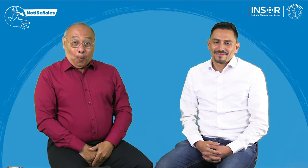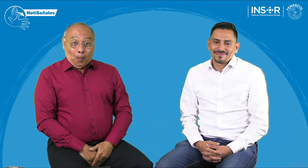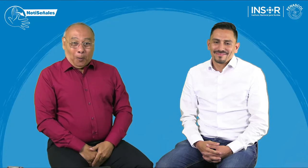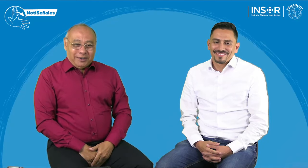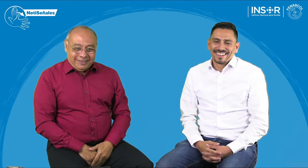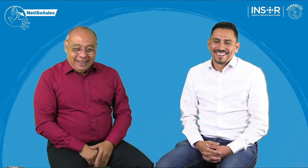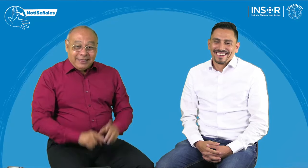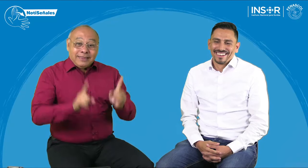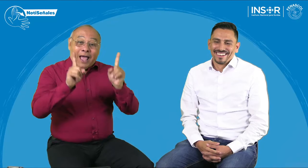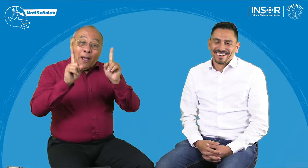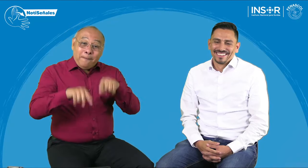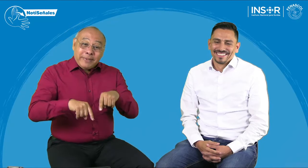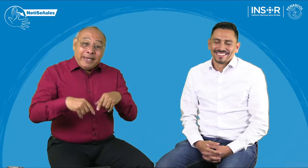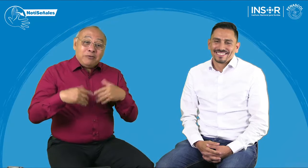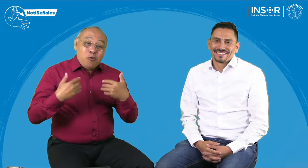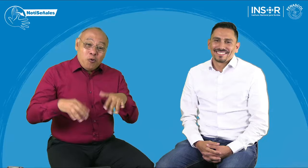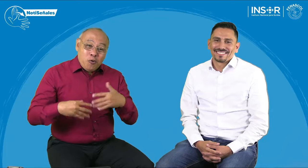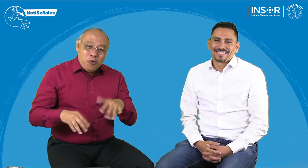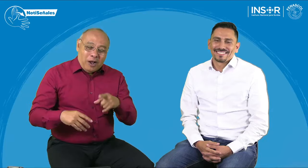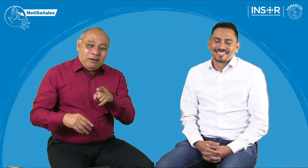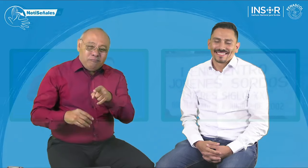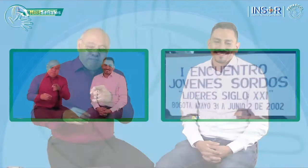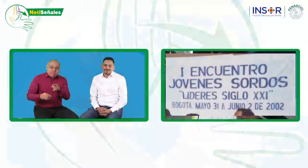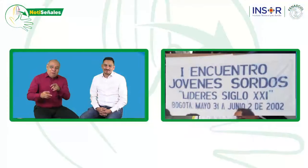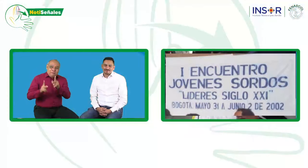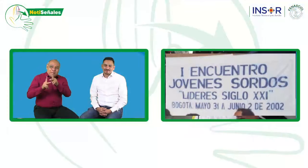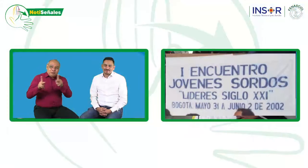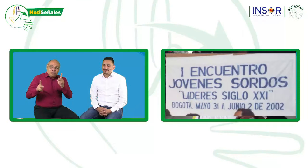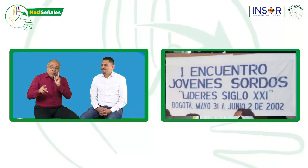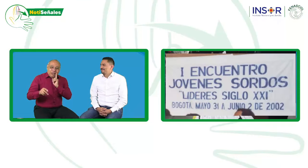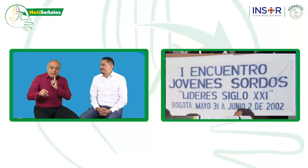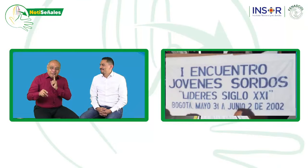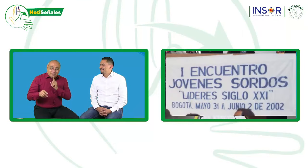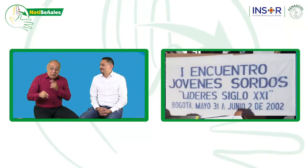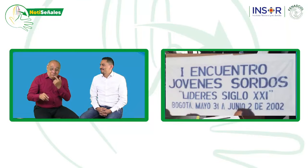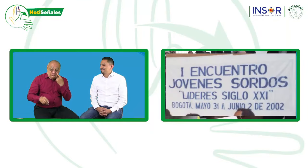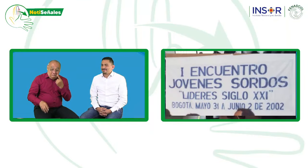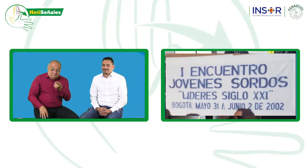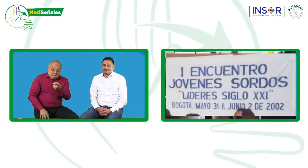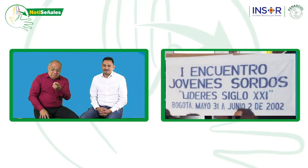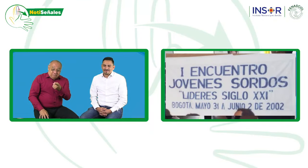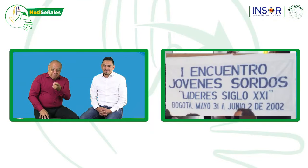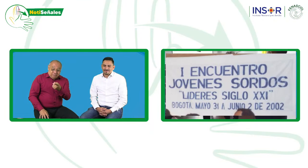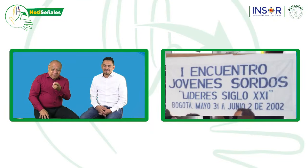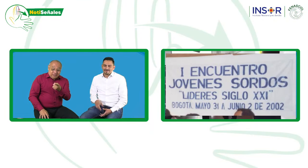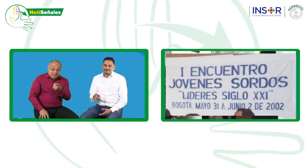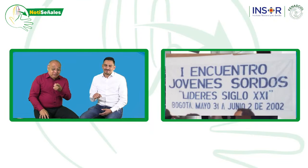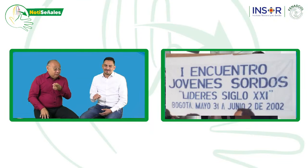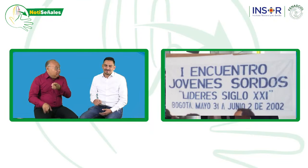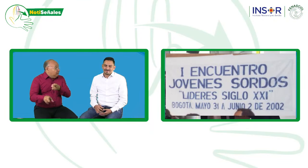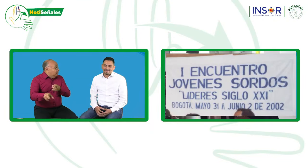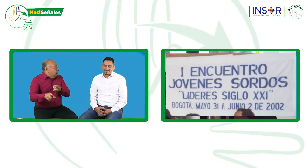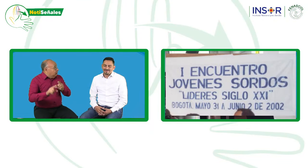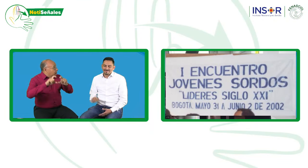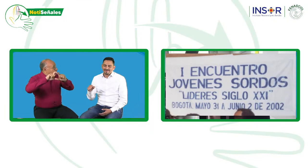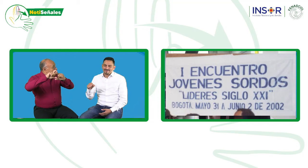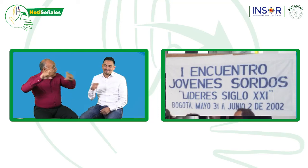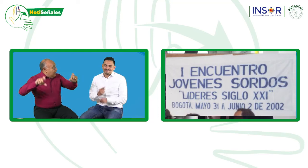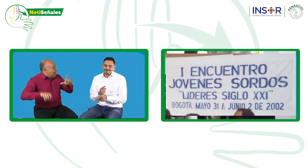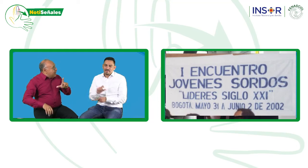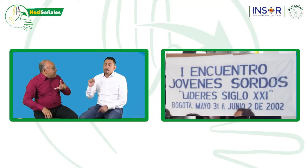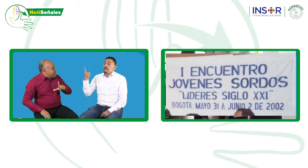foto. un Giovanni jovencito en